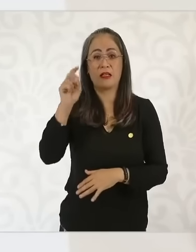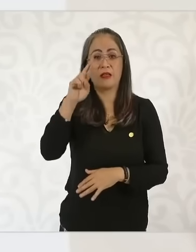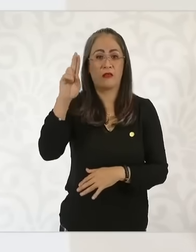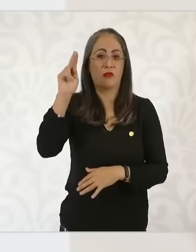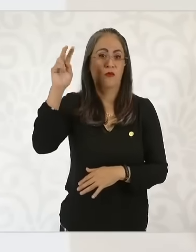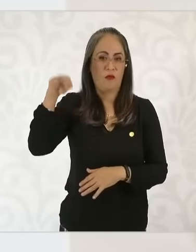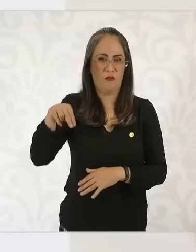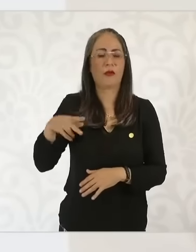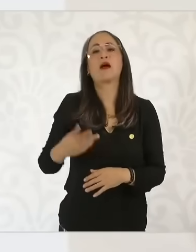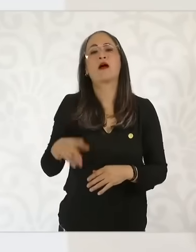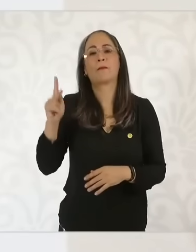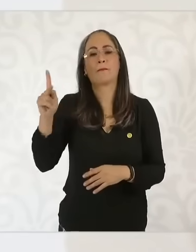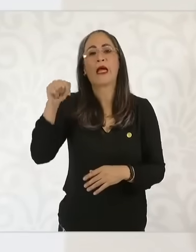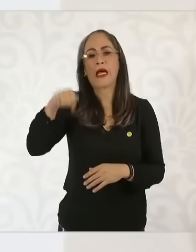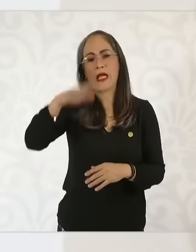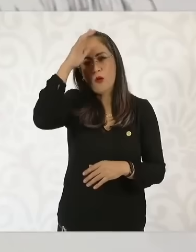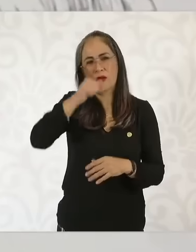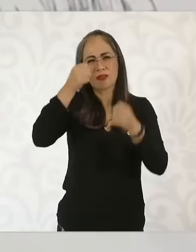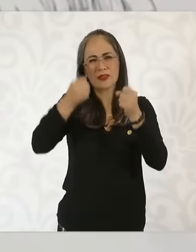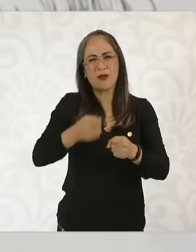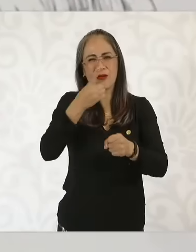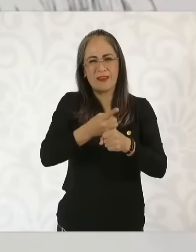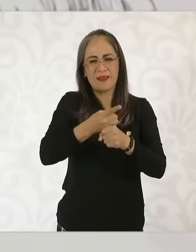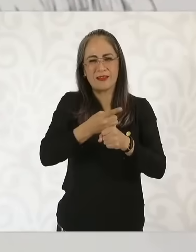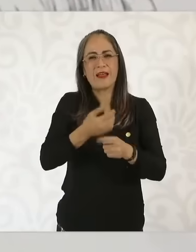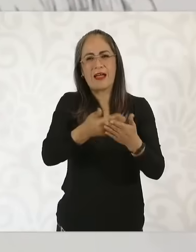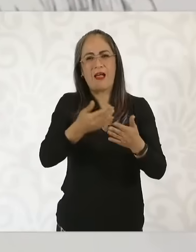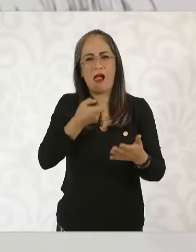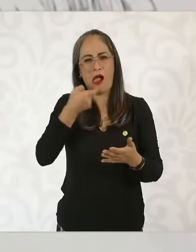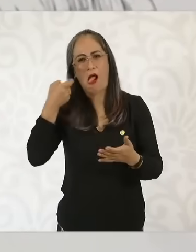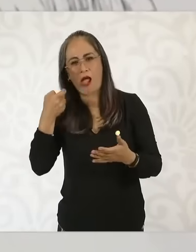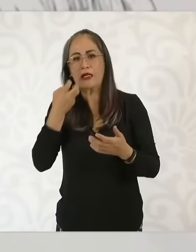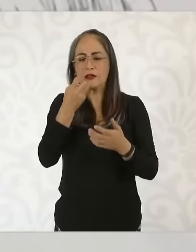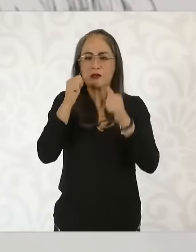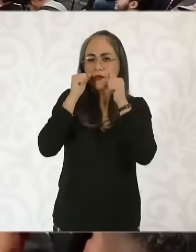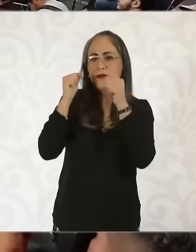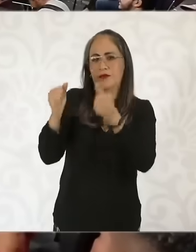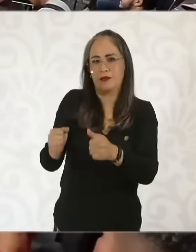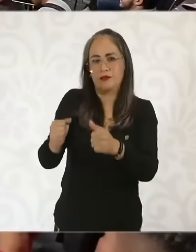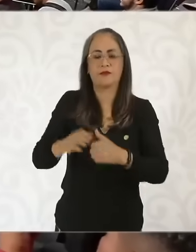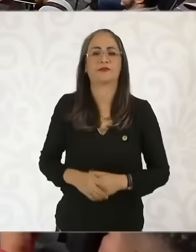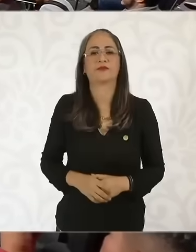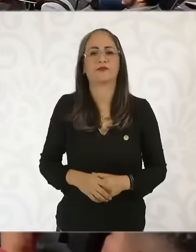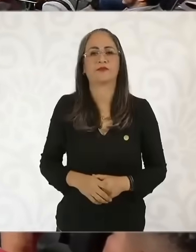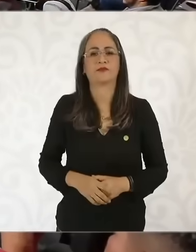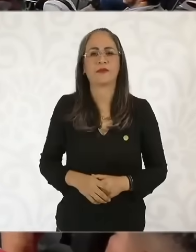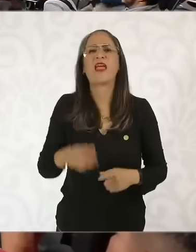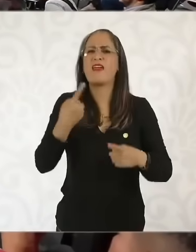la importancia de la atención a las adicciones. ¿Quién firmaría el acuerdo? Todavía no está ni